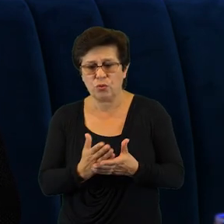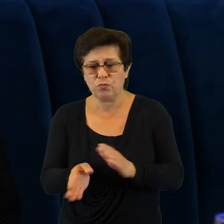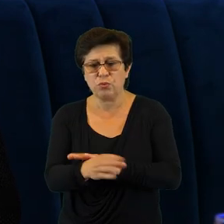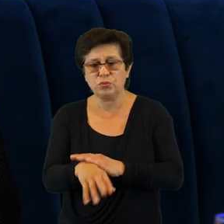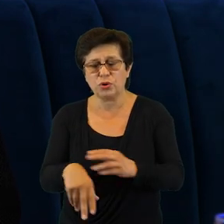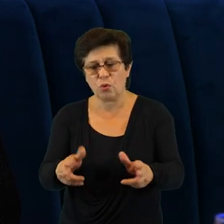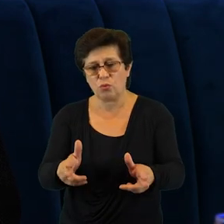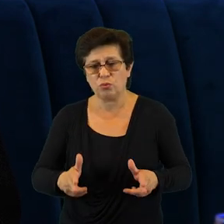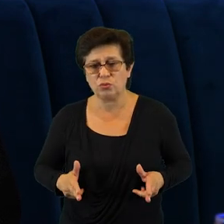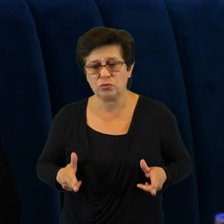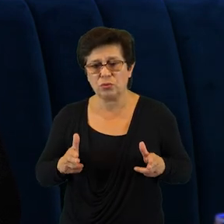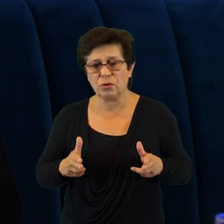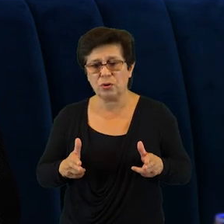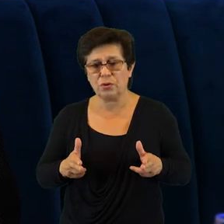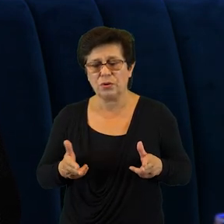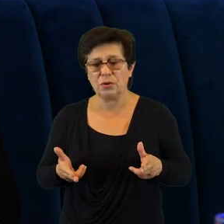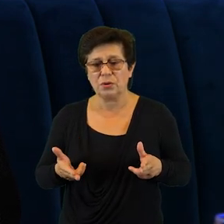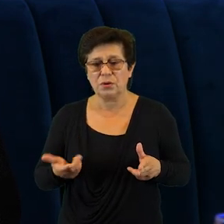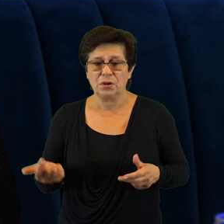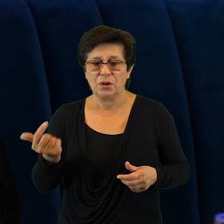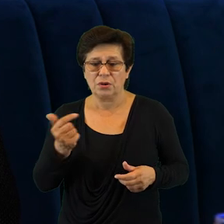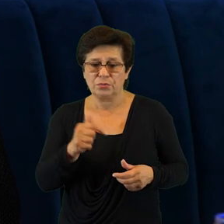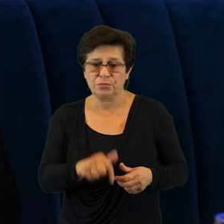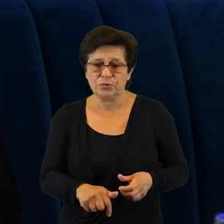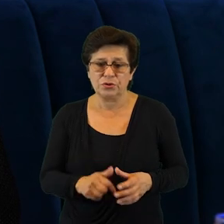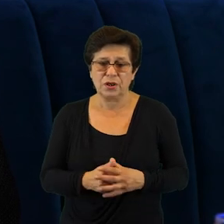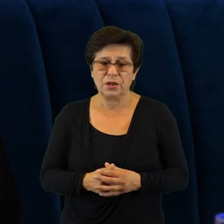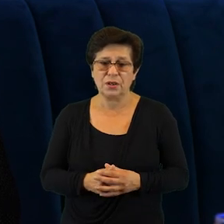I chwilę później pojawił się w tym szpitalu Michnik,